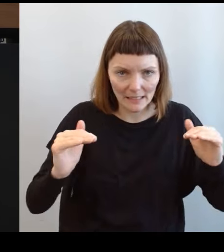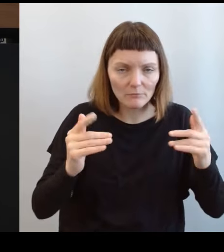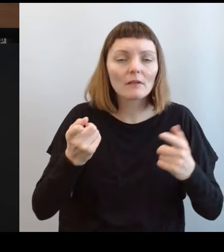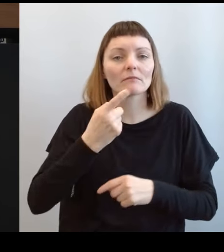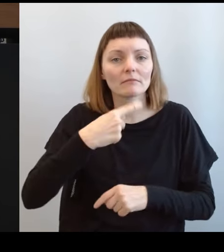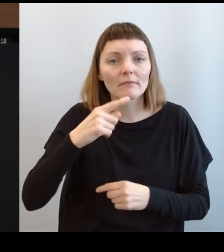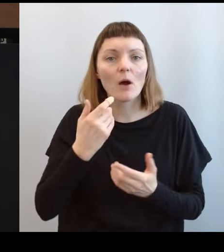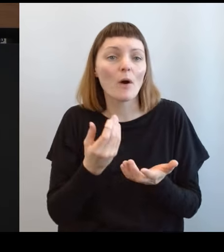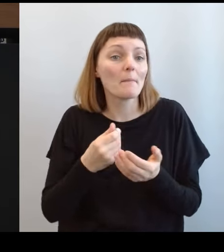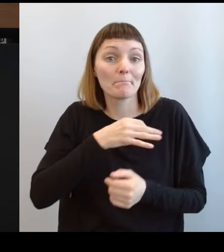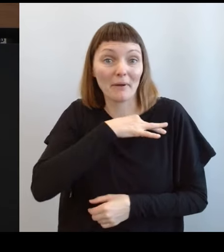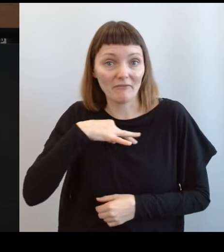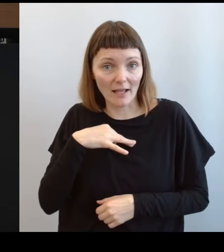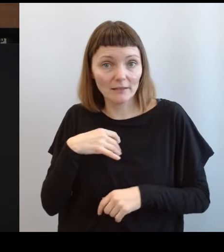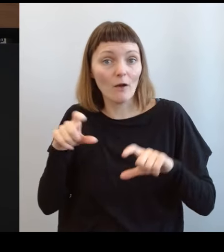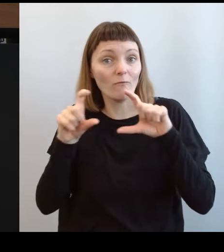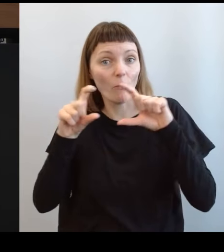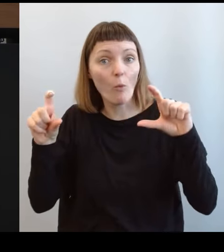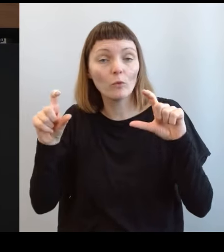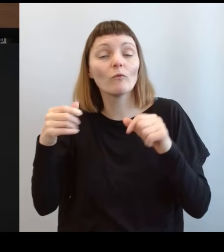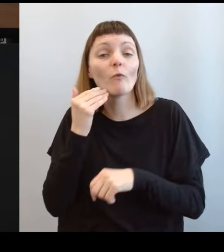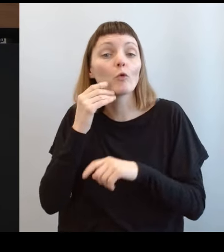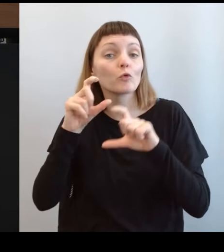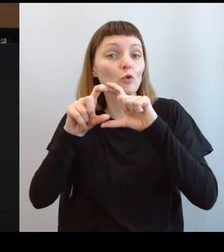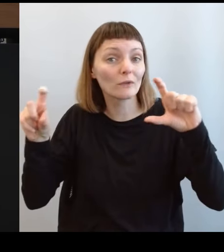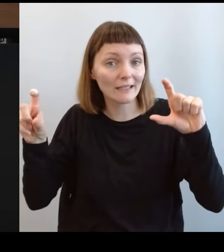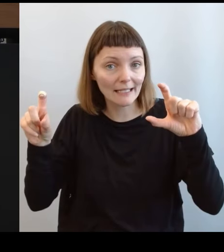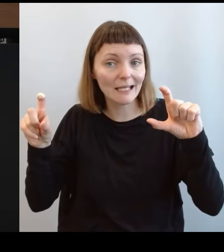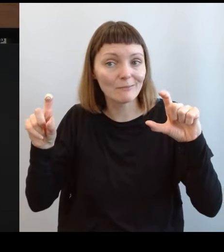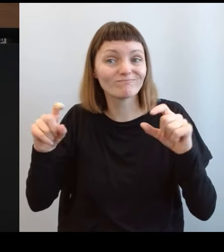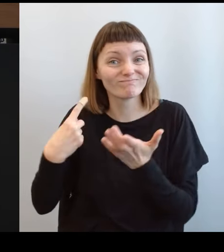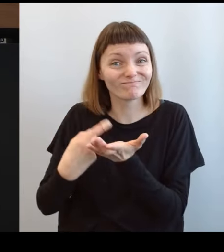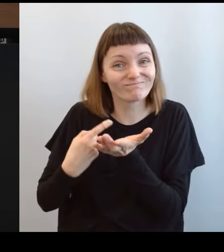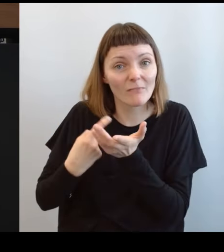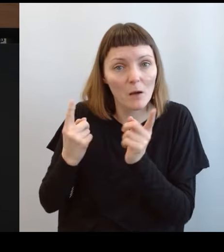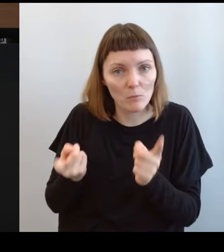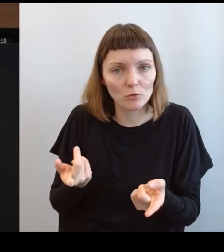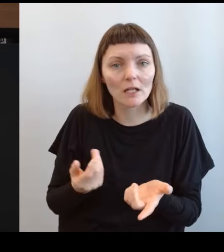Denn die Situation der Mieterinnen und Mietern hat sich natürlich aufgrund des russischen Angriffskrieges